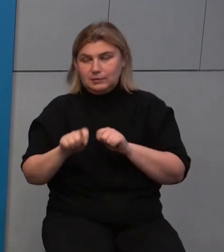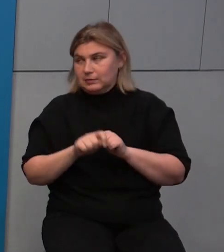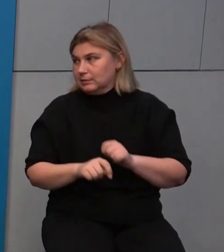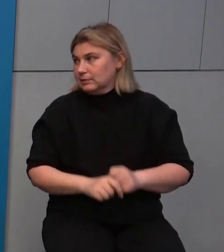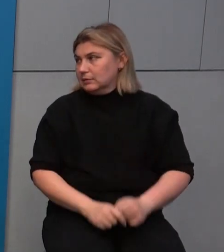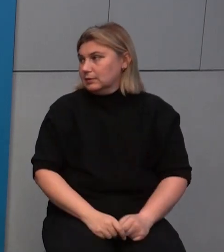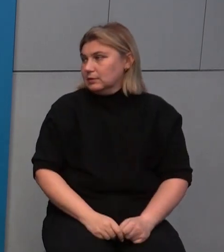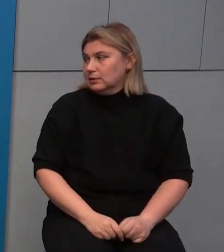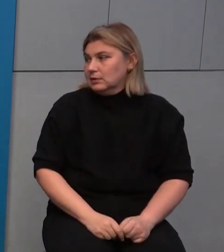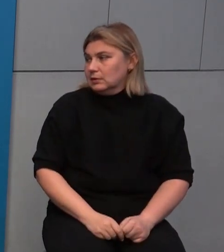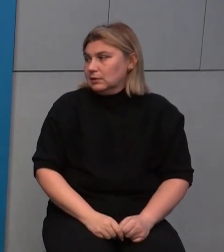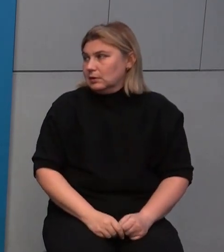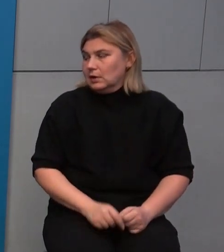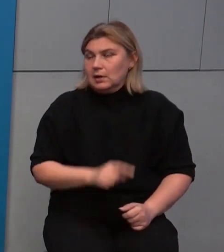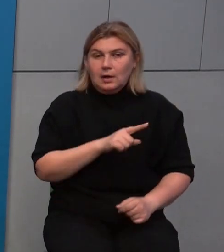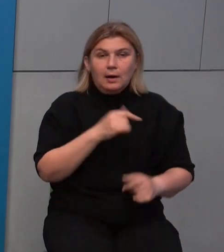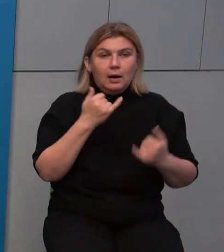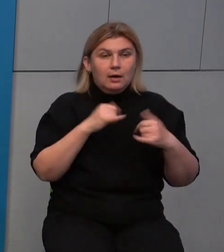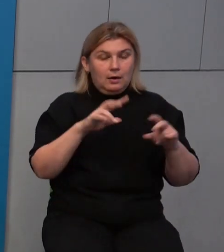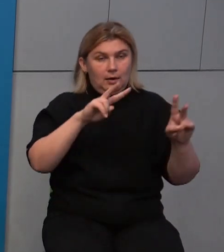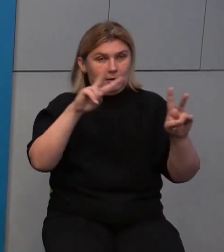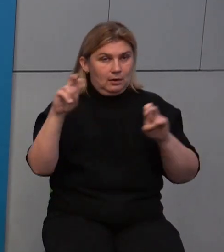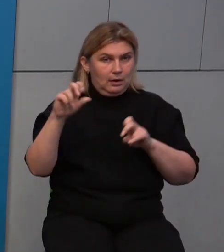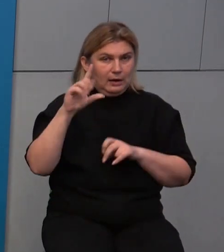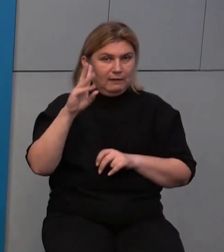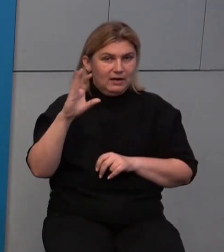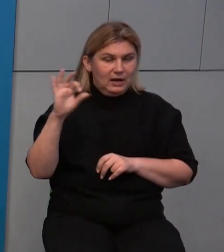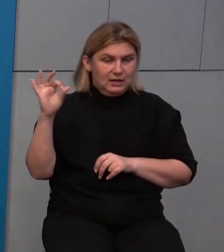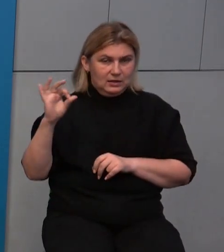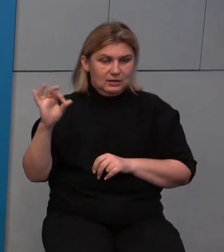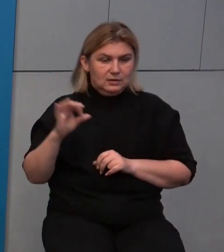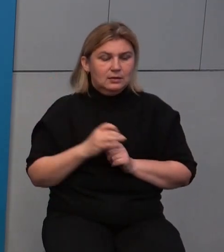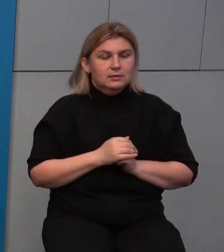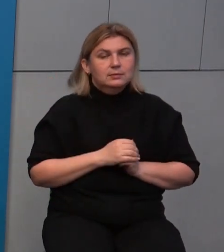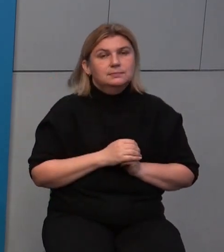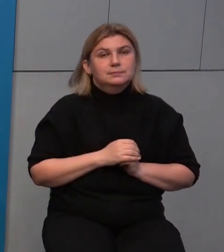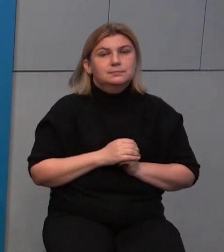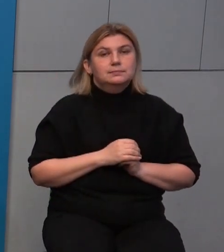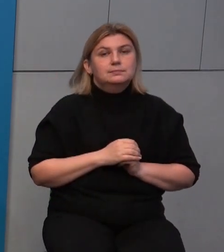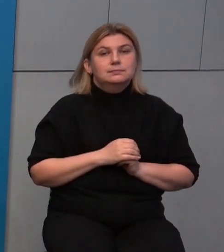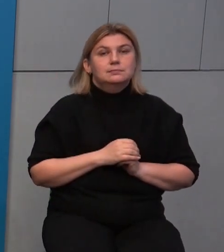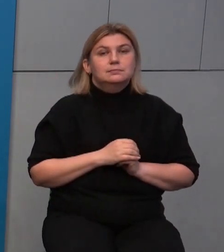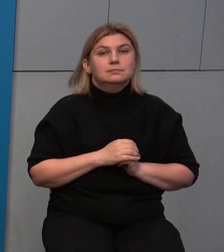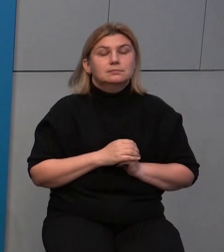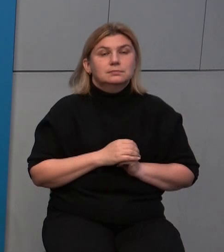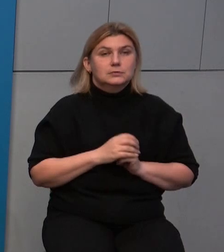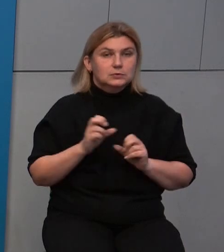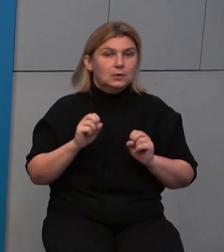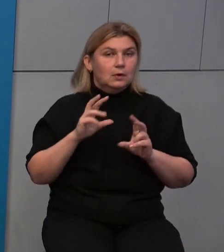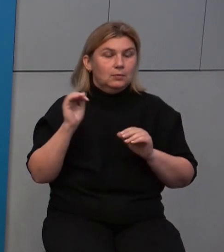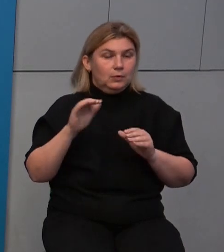I tam są inne tytuły Wellsa, ale rzeczywiście... Więc OK, mógł to znaleźć.